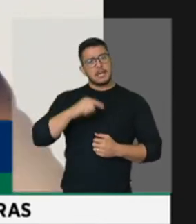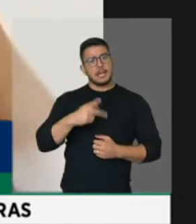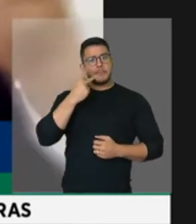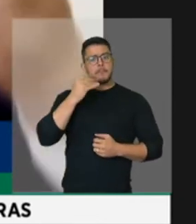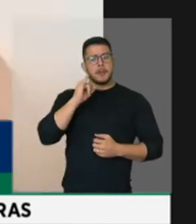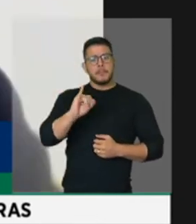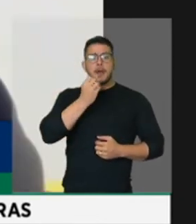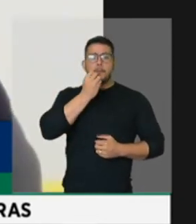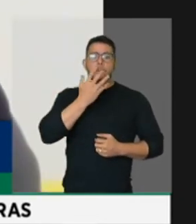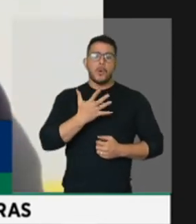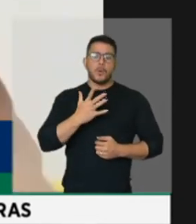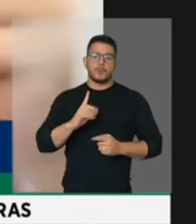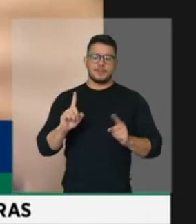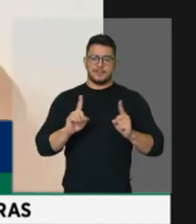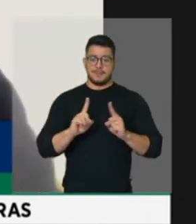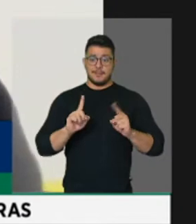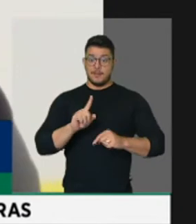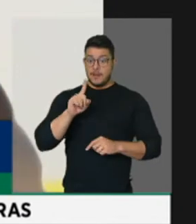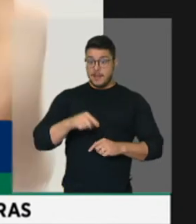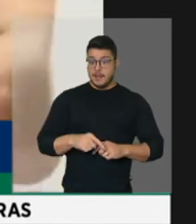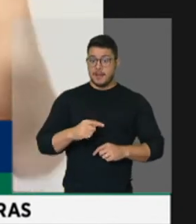ABJETO. NÃO SEI SE ELE VAI CHEGAR UM DIA EM CASA... VAI OLHAR PARA AS SUAS FILHAS, E